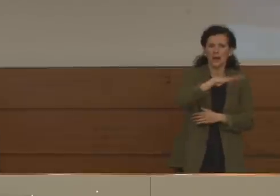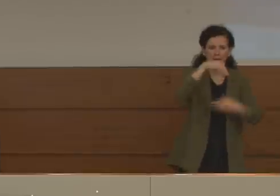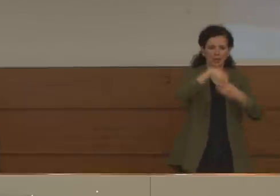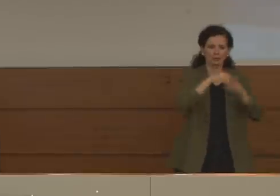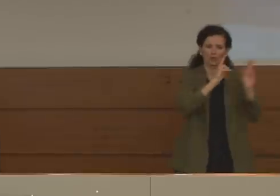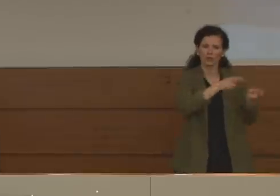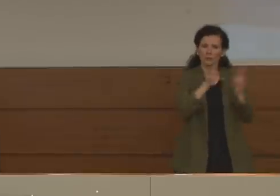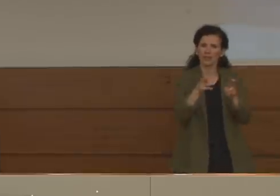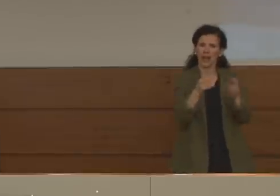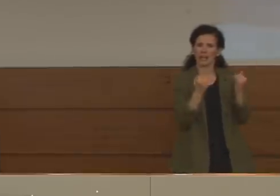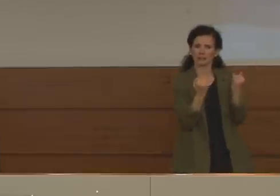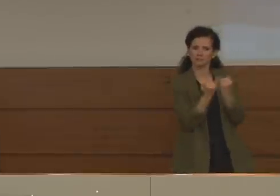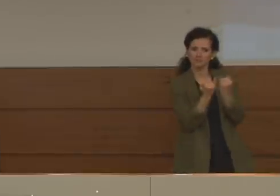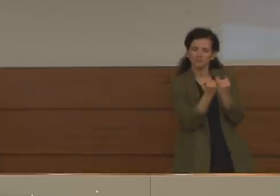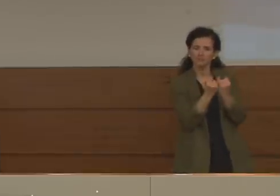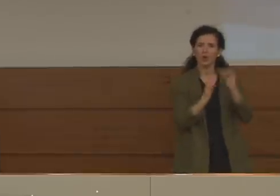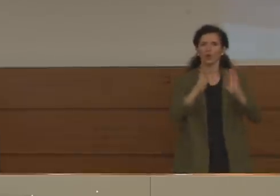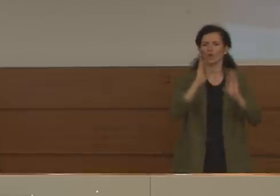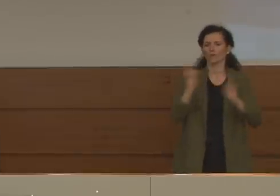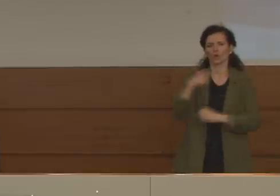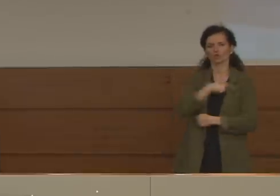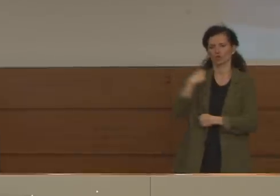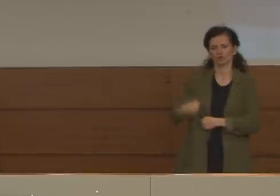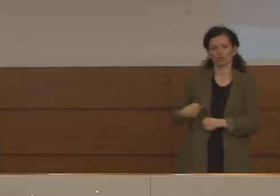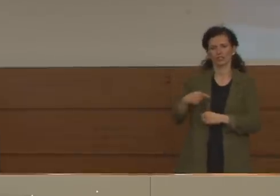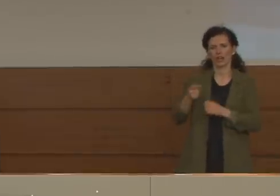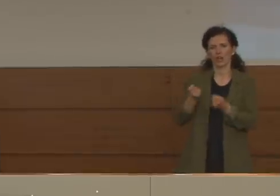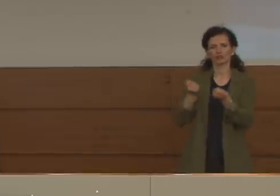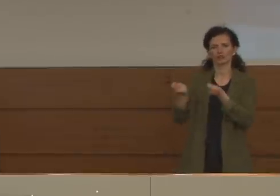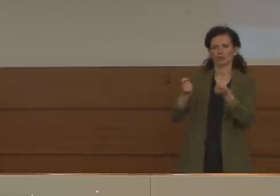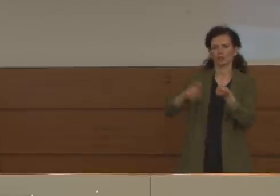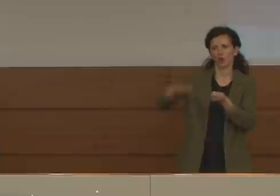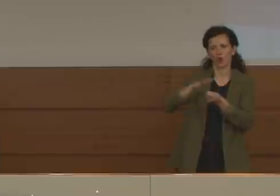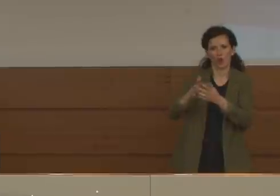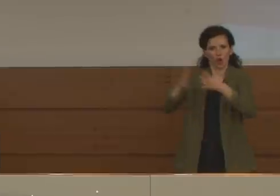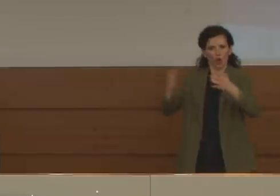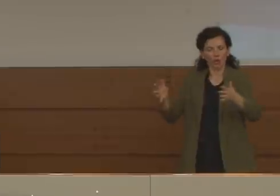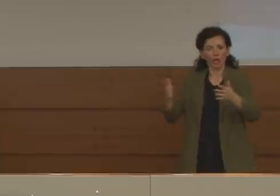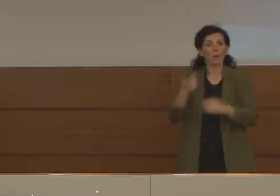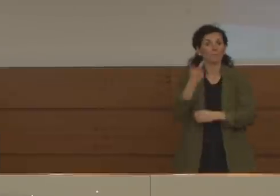rispetto a quelli cinesi. C'è un motivo? Ci state lavorando su questo?